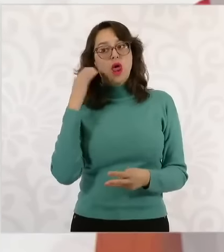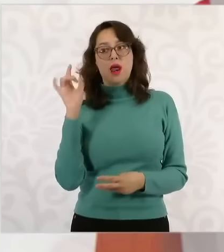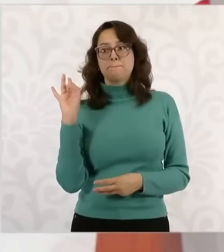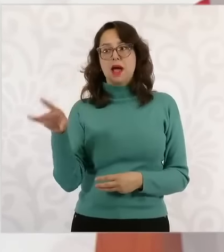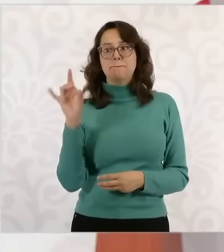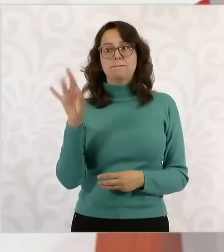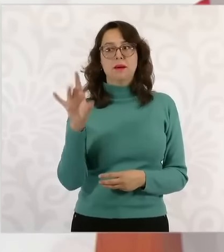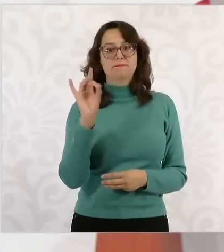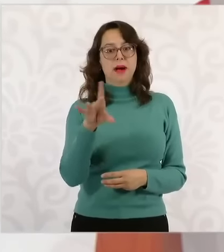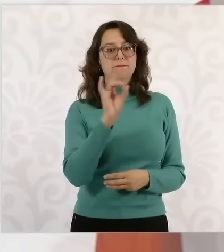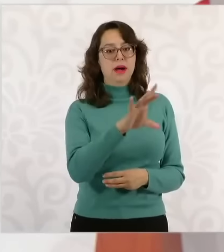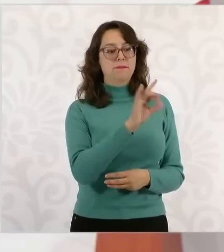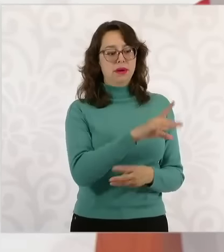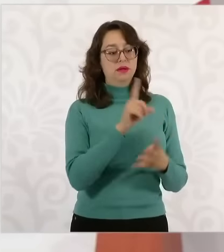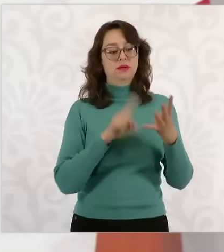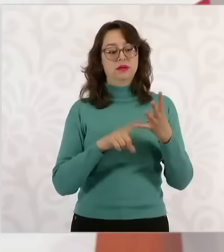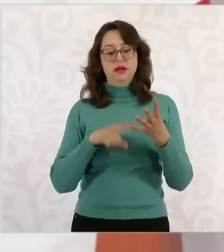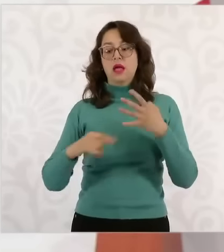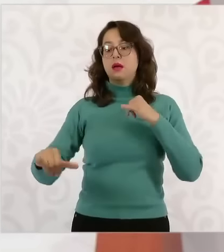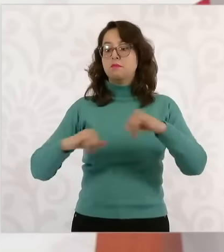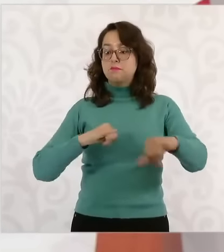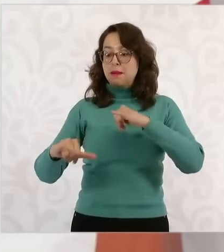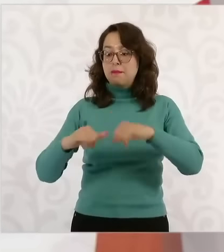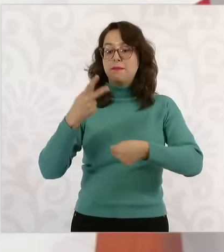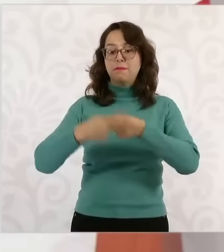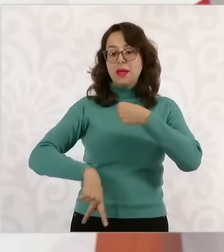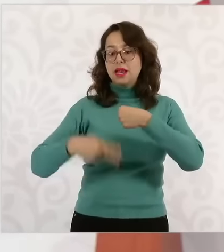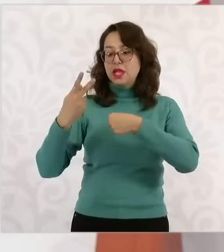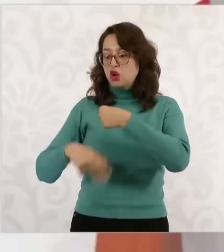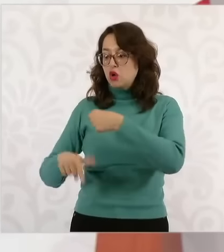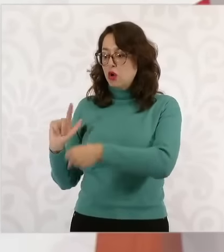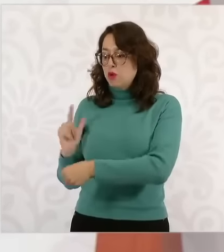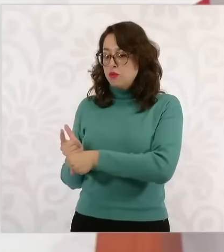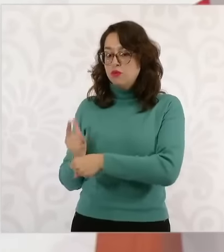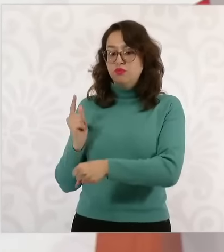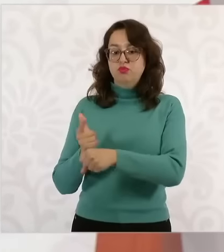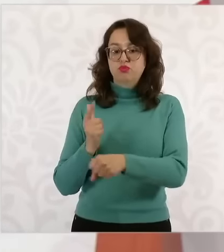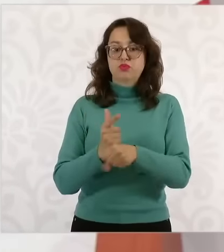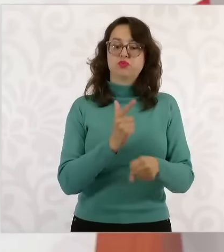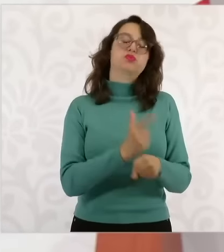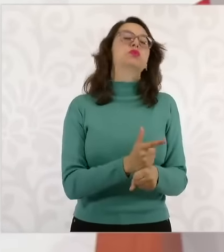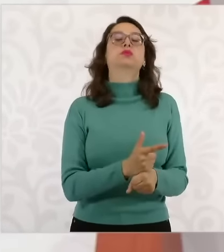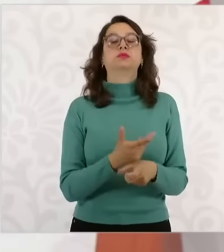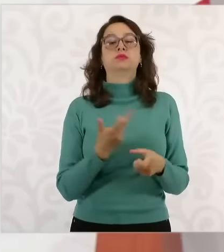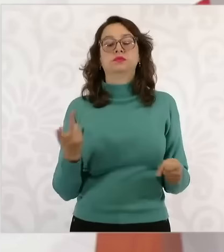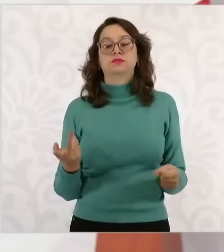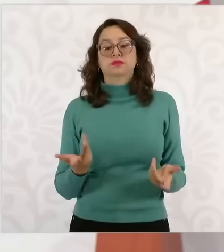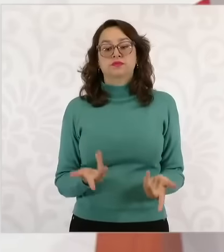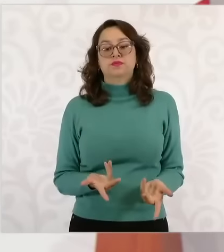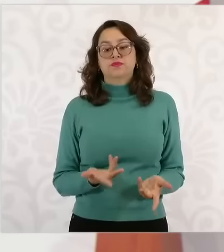y ahí viene lo de atlas de riesgo. Ahora los atlas de riesgo pues tienen cierta normatividad,